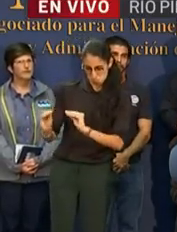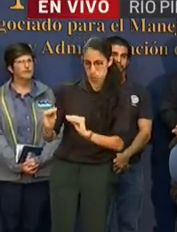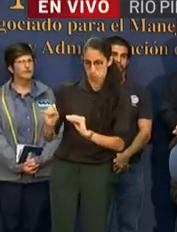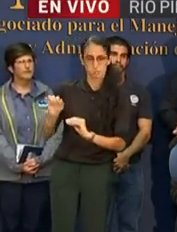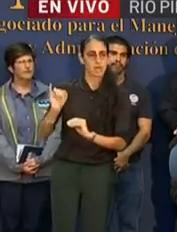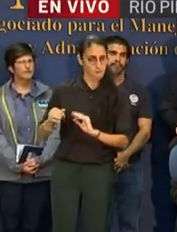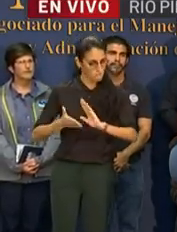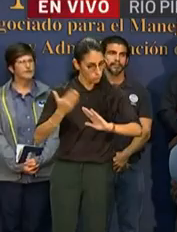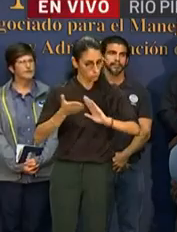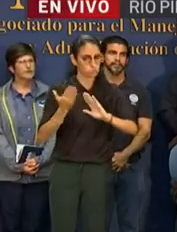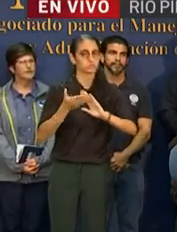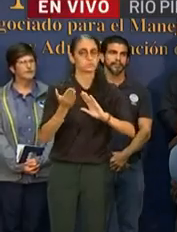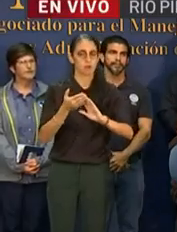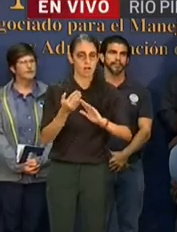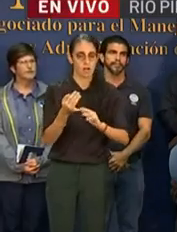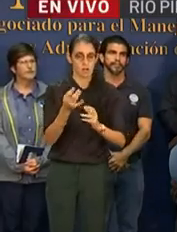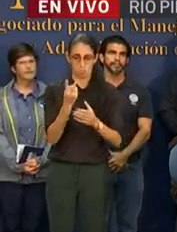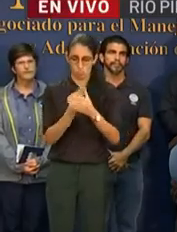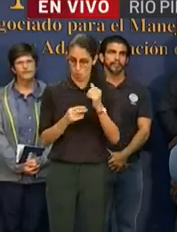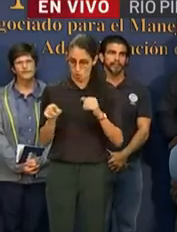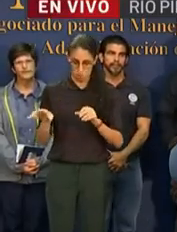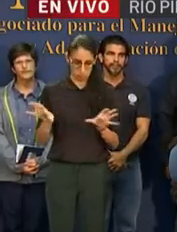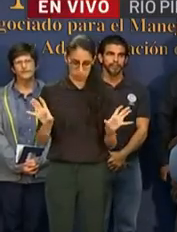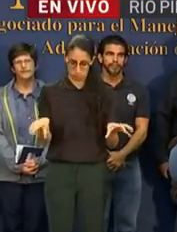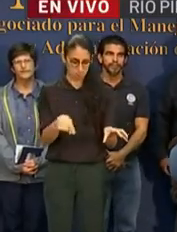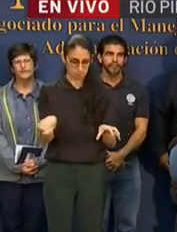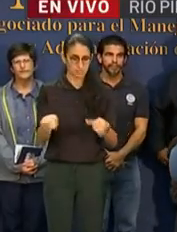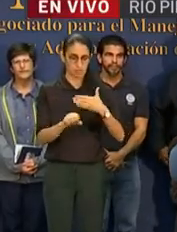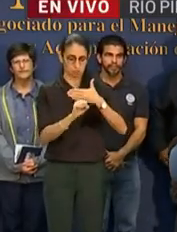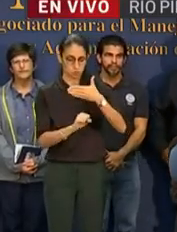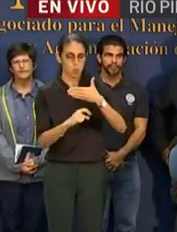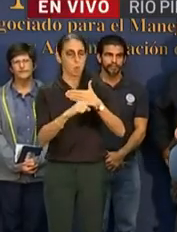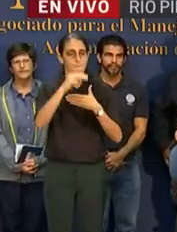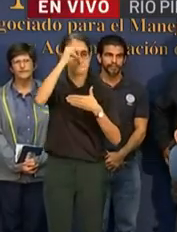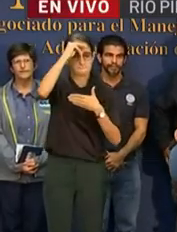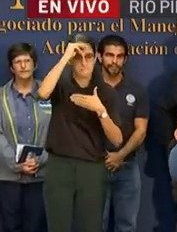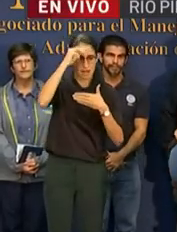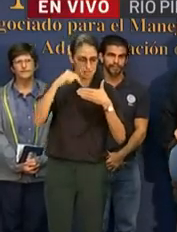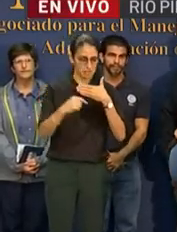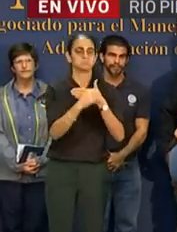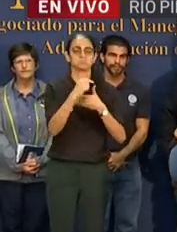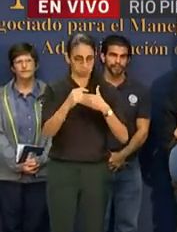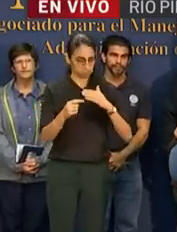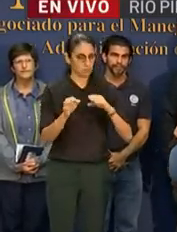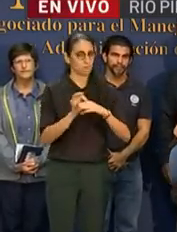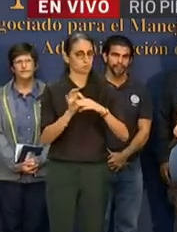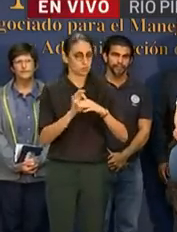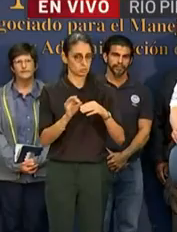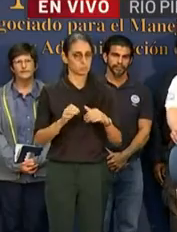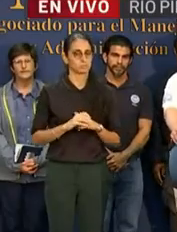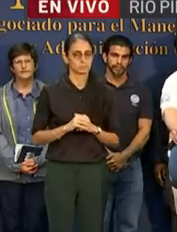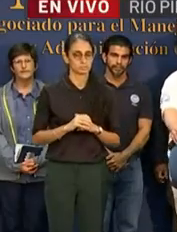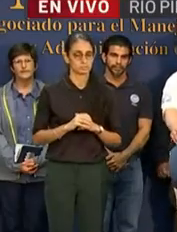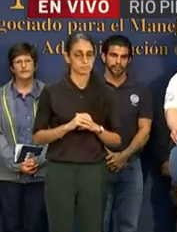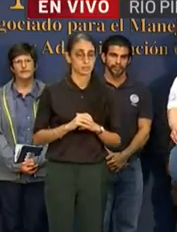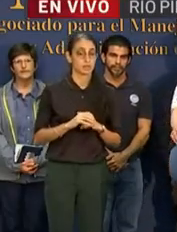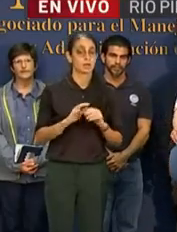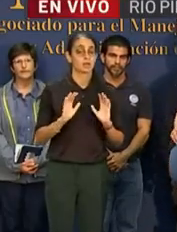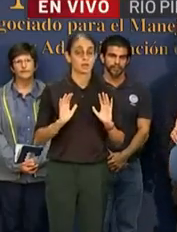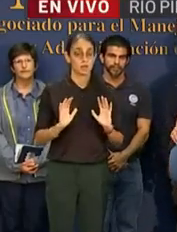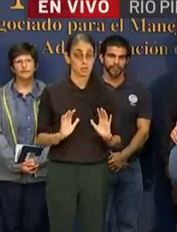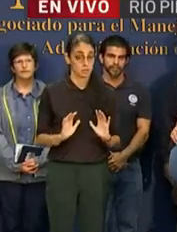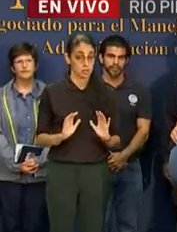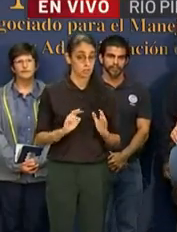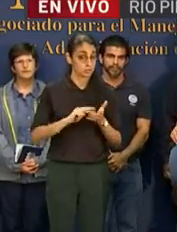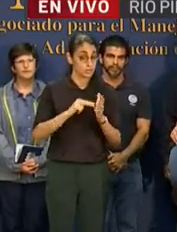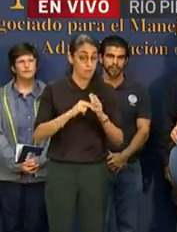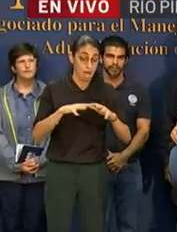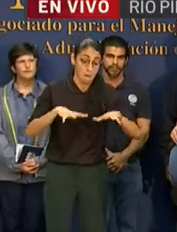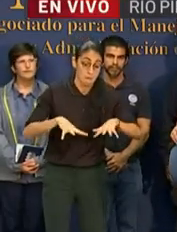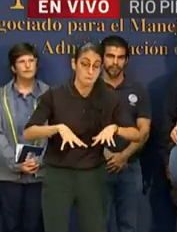DE MANERA COORDINADA. LA OTRA